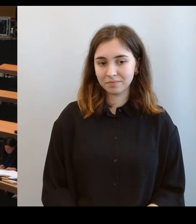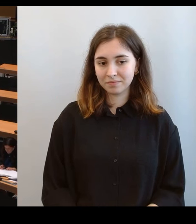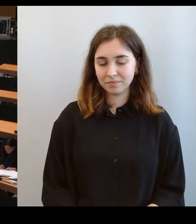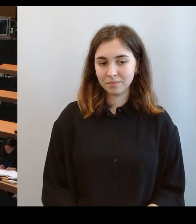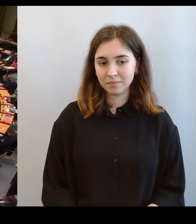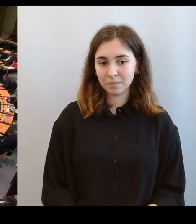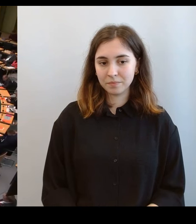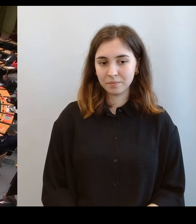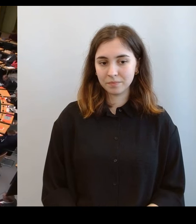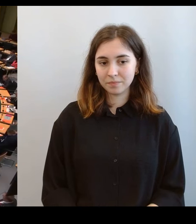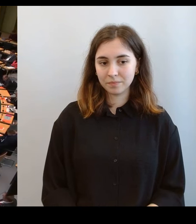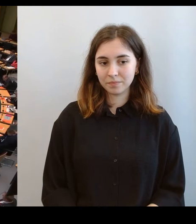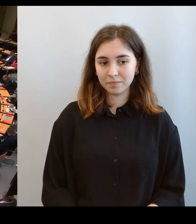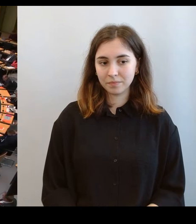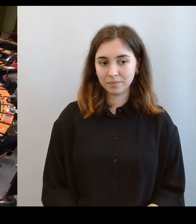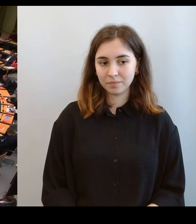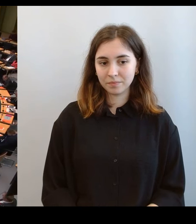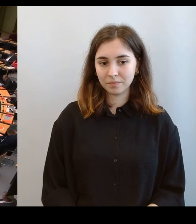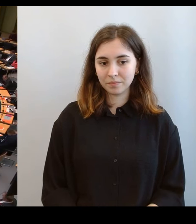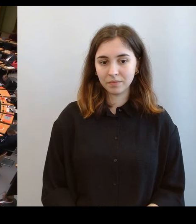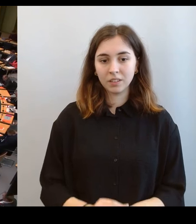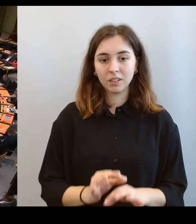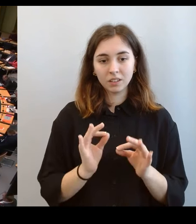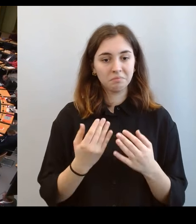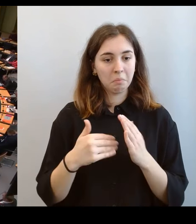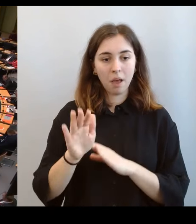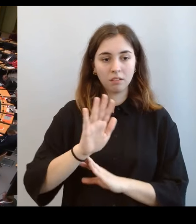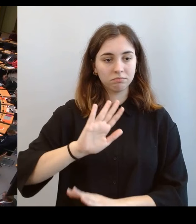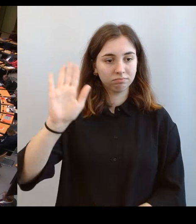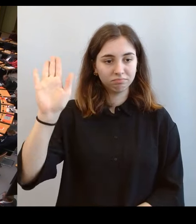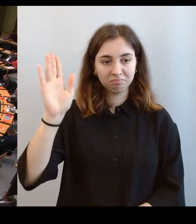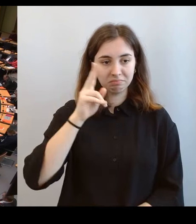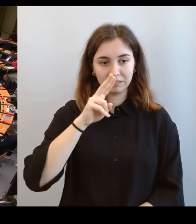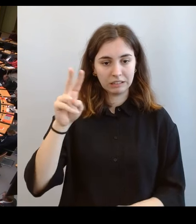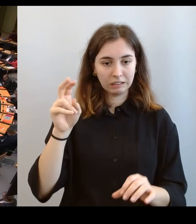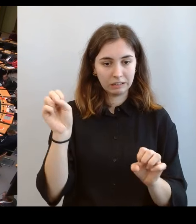(Rednerwechsel) Weitere Wortmeldungen liegen nicht vor. Vorgeschlagen wird Überweisung des Antrags an den Ausschuss